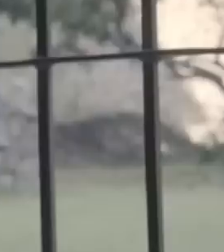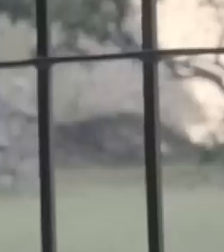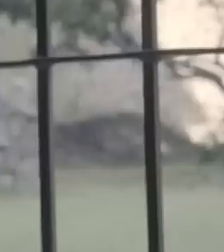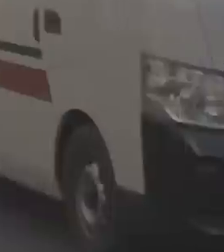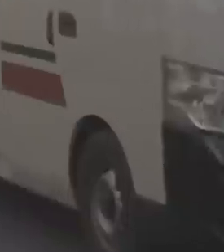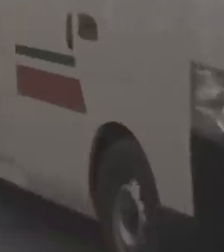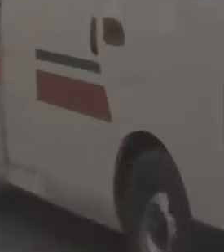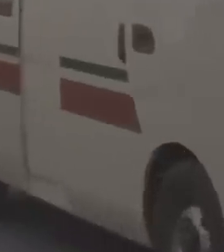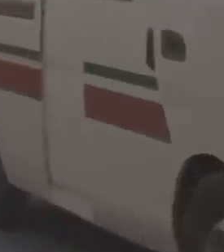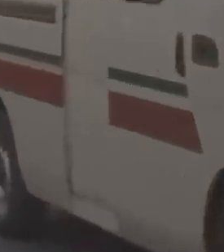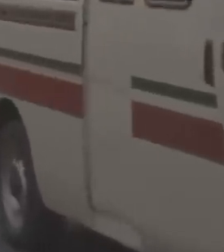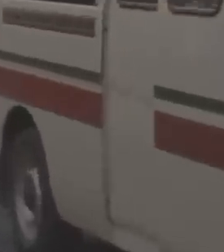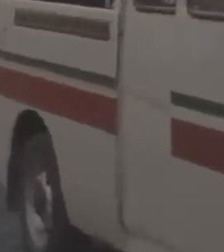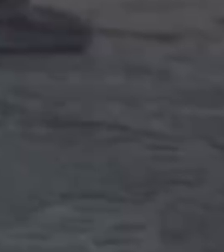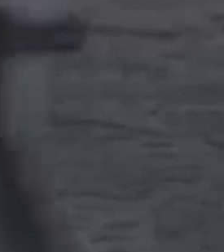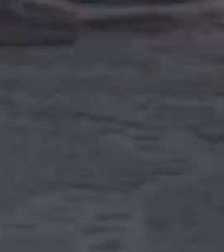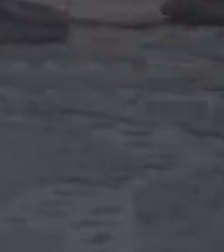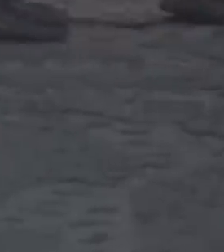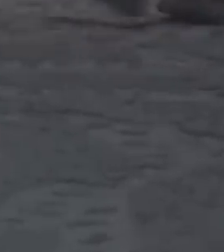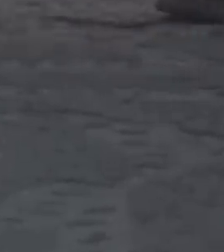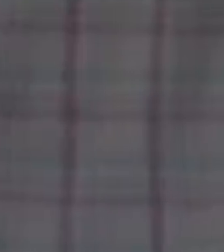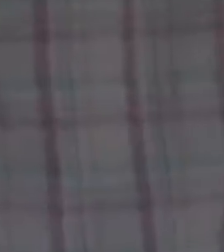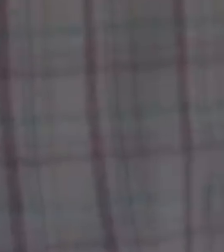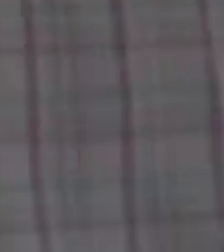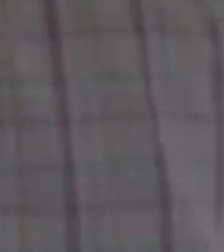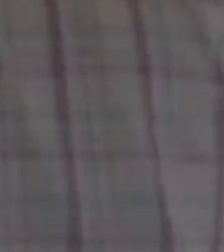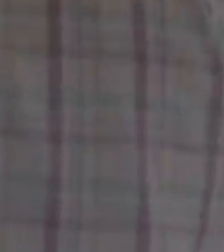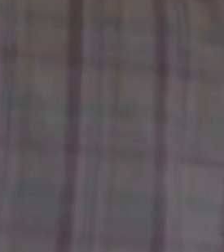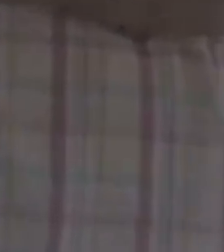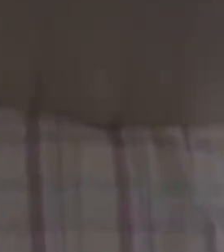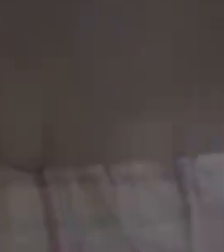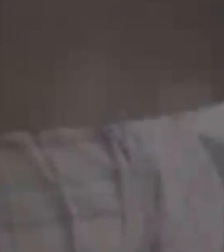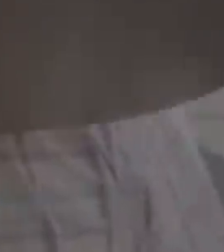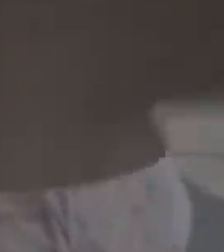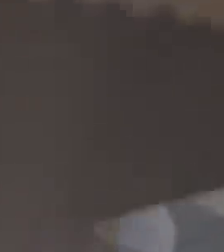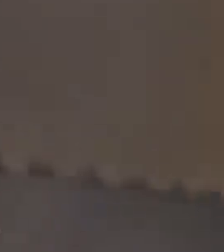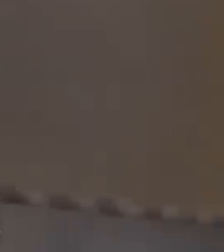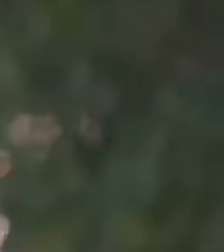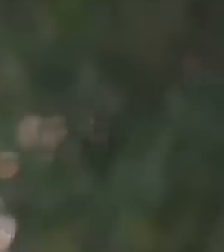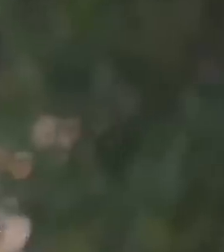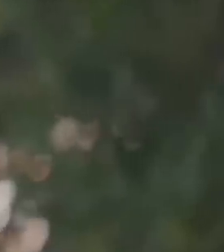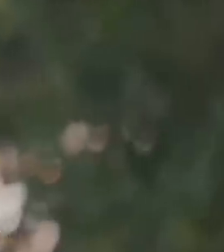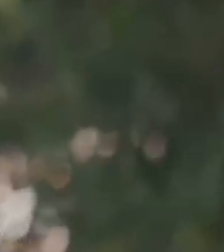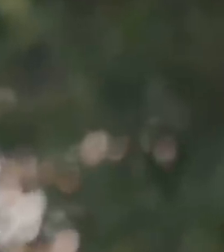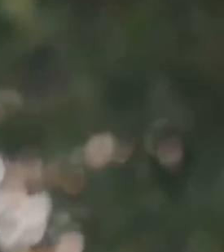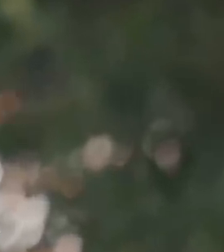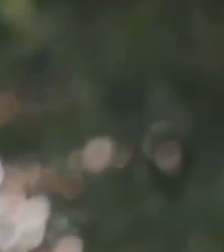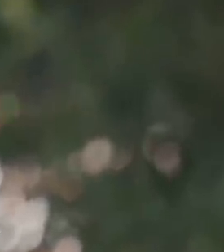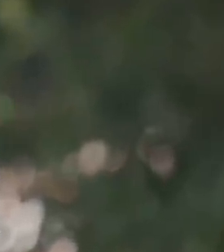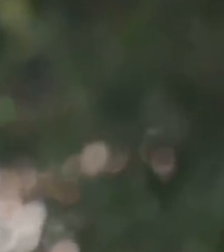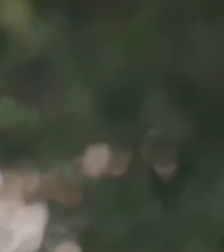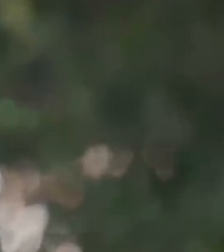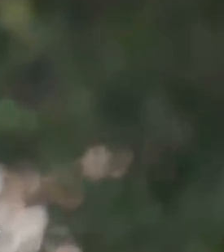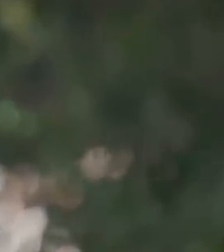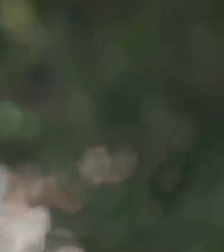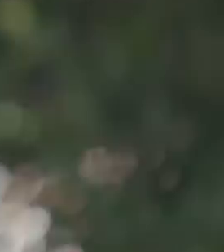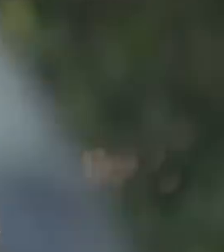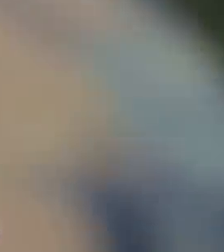mis familiares padecieron la revolución este me platicaban todo lo que lo que